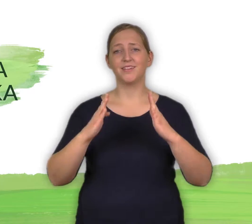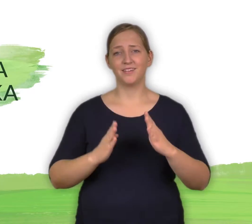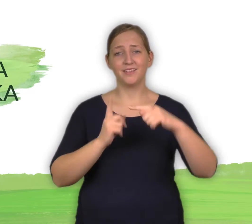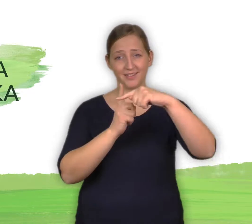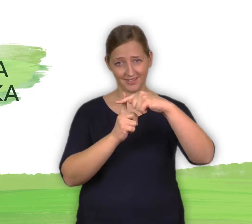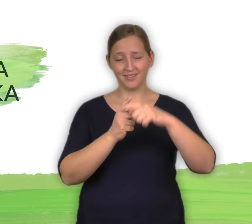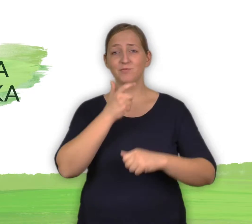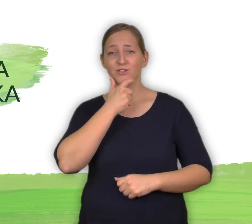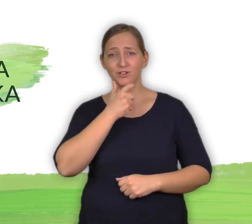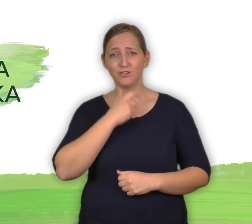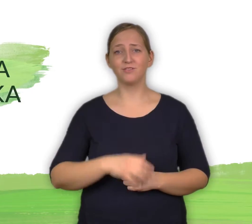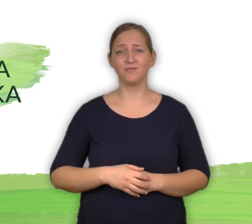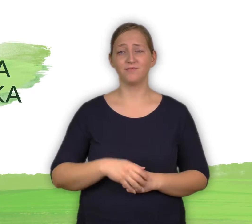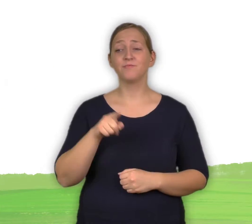Katedra Bydgoska